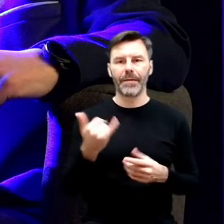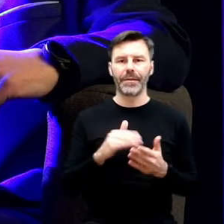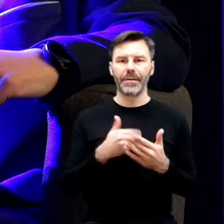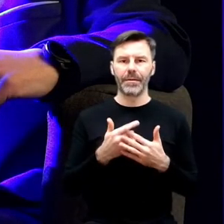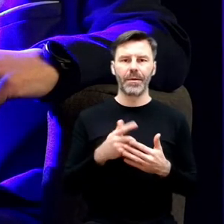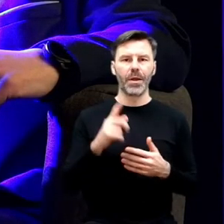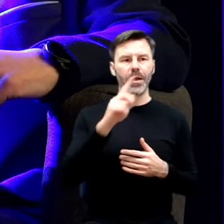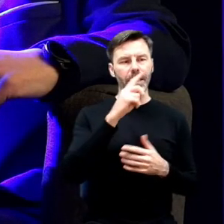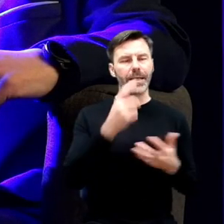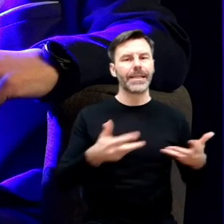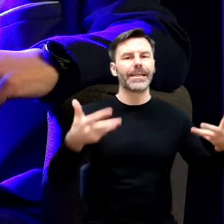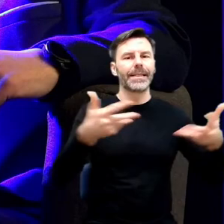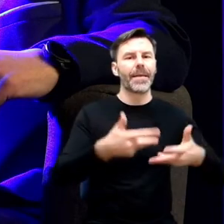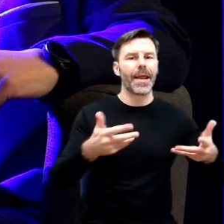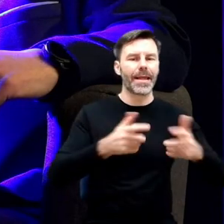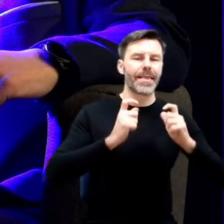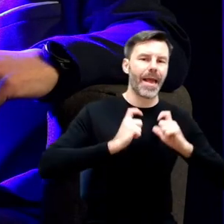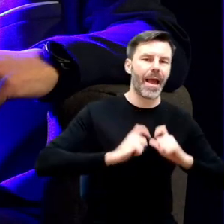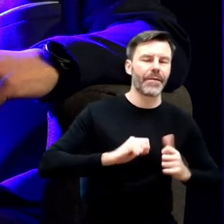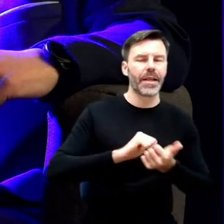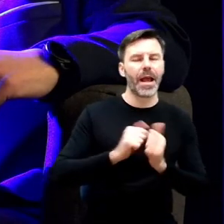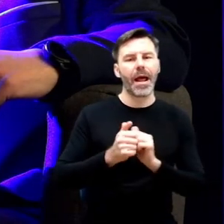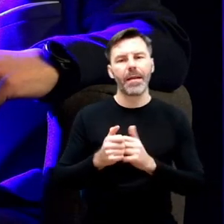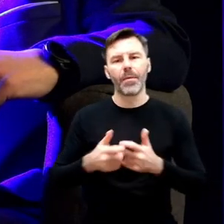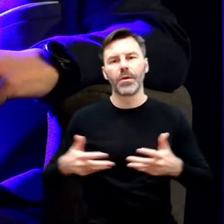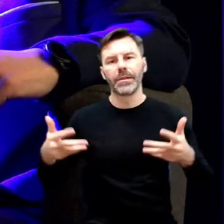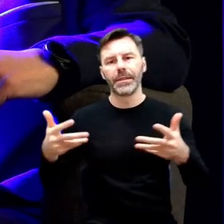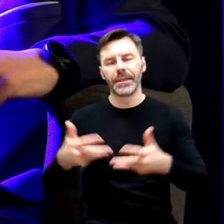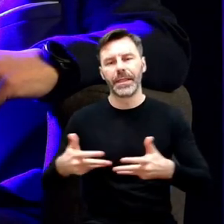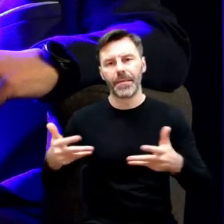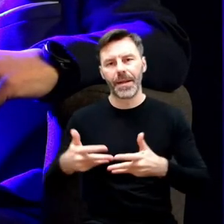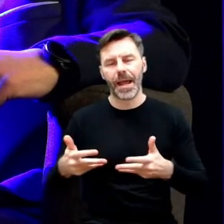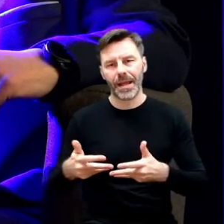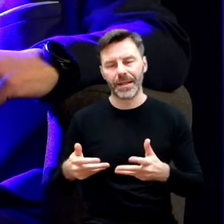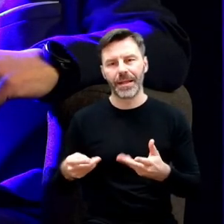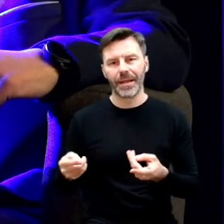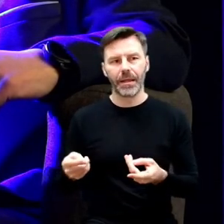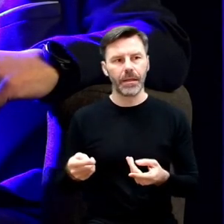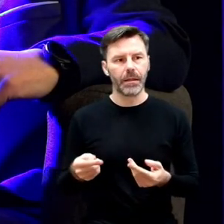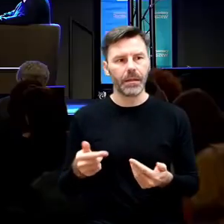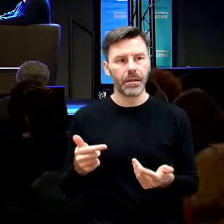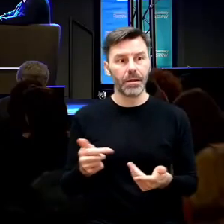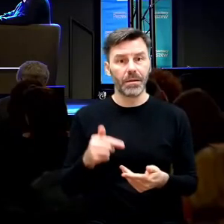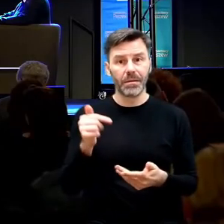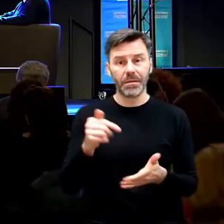Jeżeli nie będzie mieszkańców, jak w tym przysłowiowym Helu, to nie będzie miasta, nie będzie gminy,